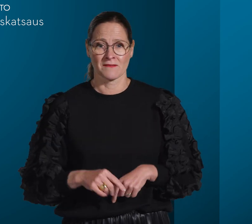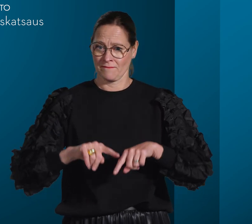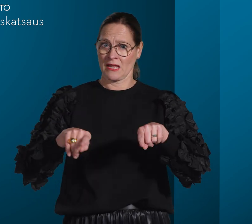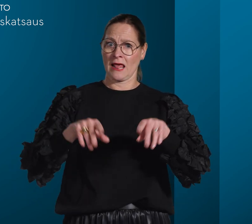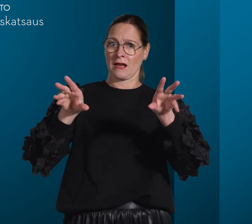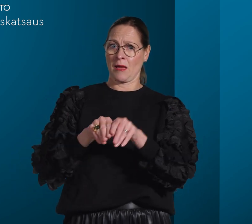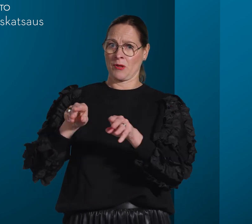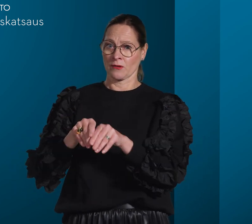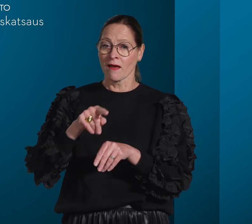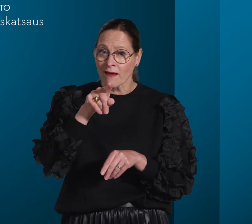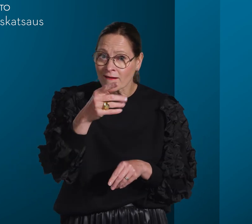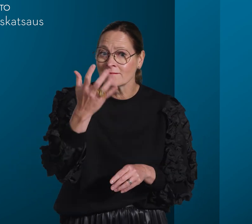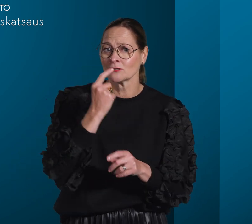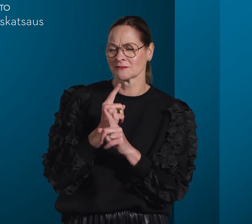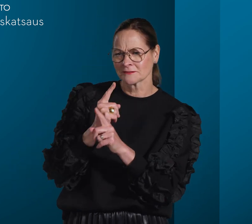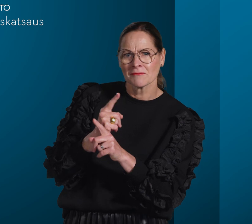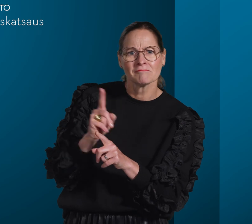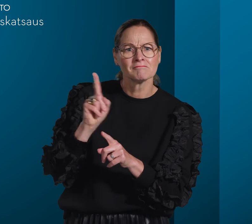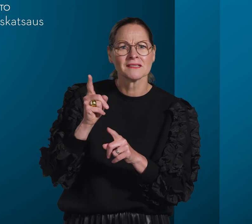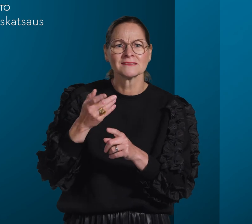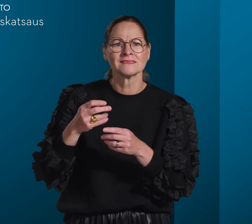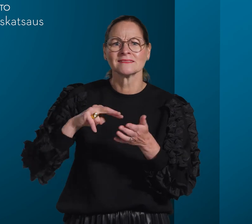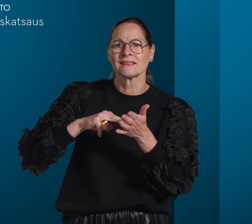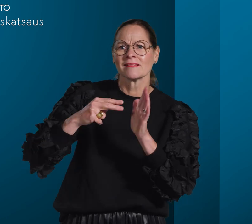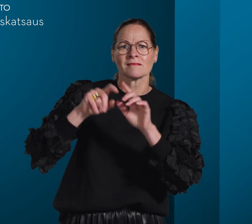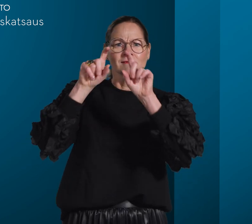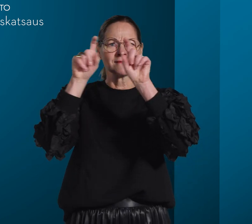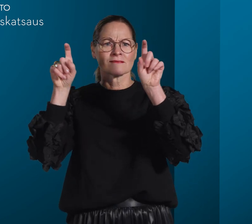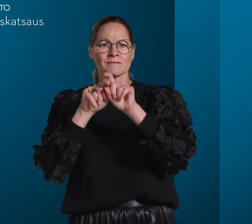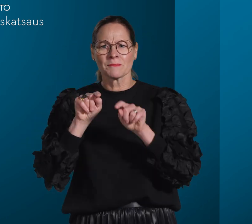Videoraporttien avulla voit seurata, mitä strategisia teemoja -